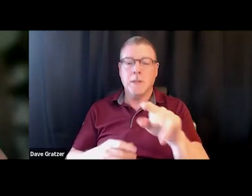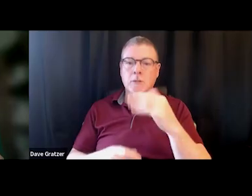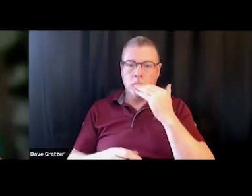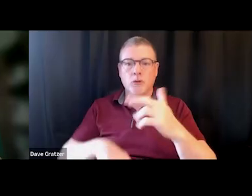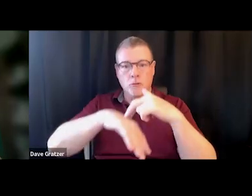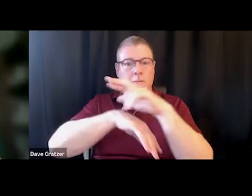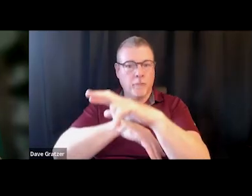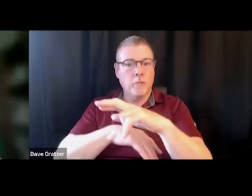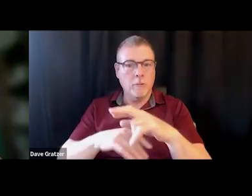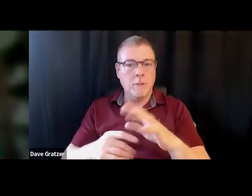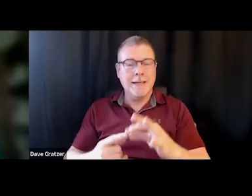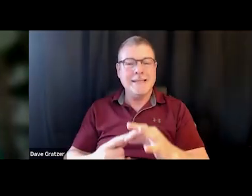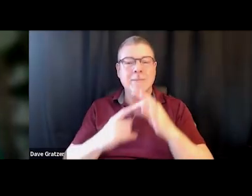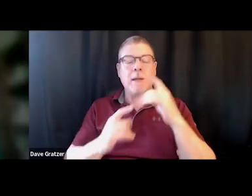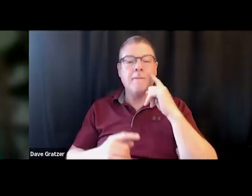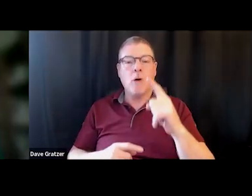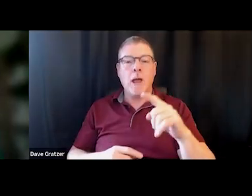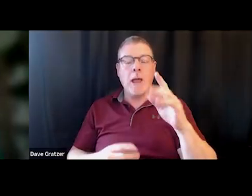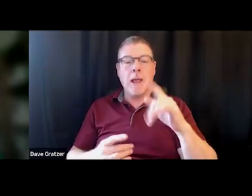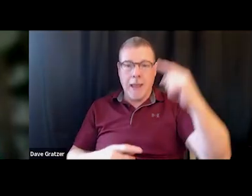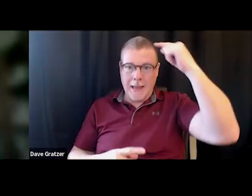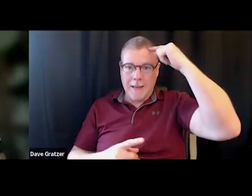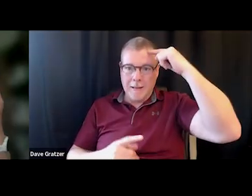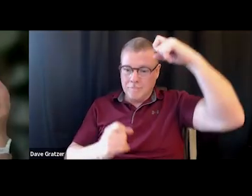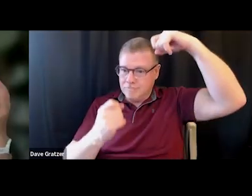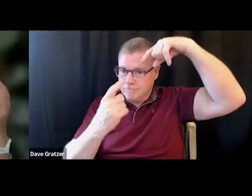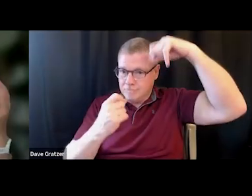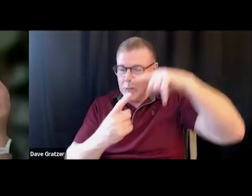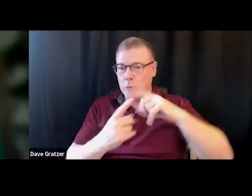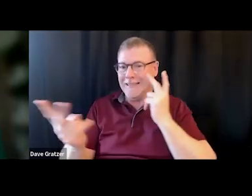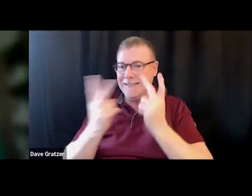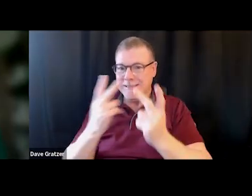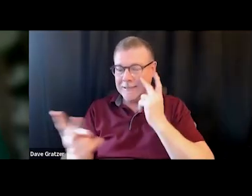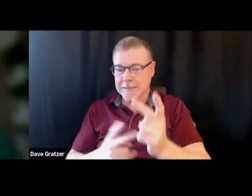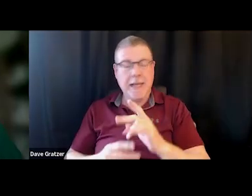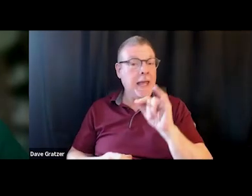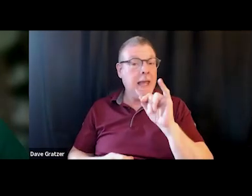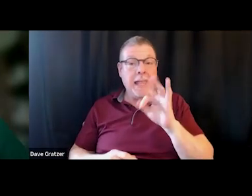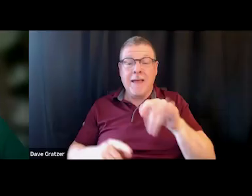especialmente para el impacto motor de la lesión cerebral. Si la persona no está conectada con salud conductual,